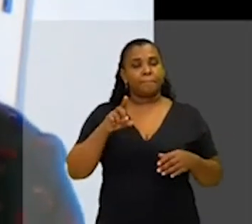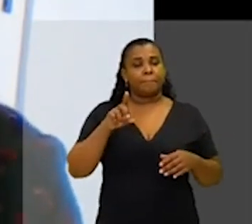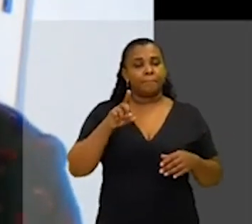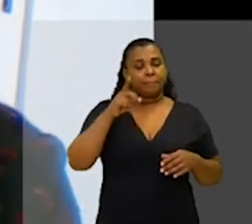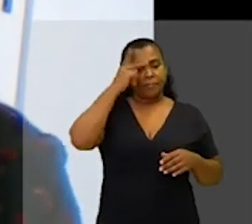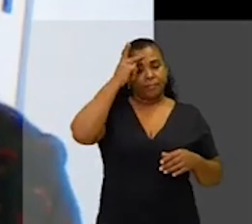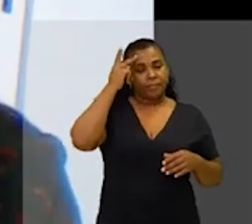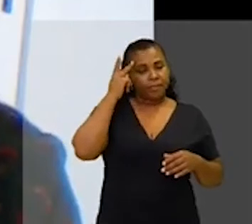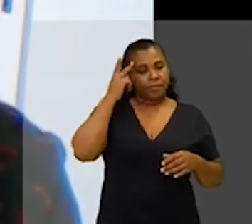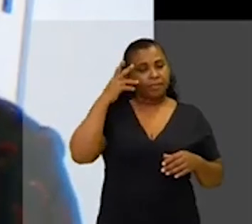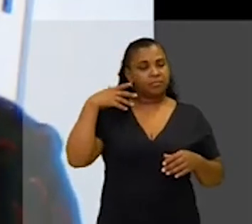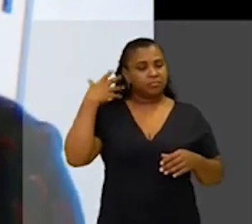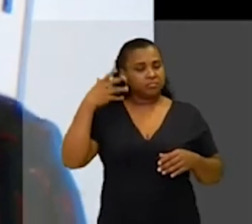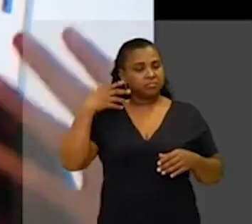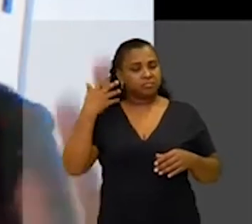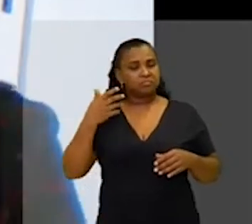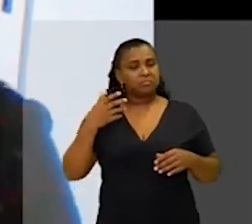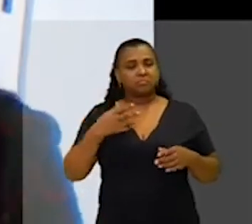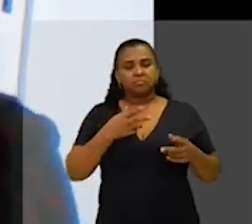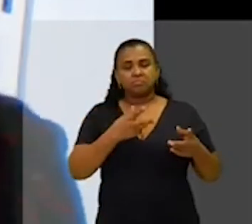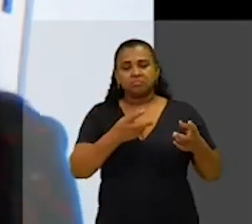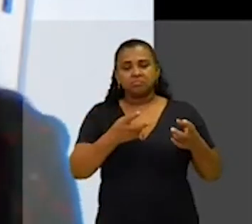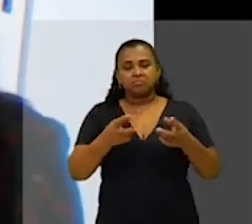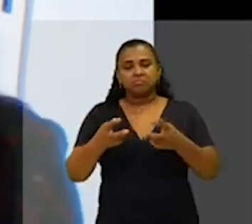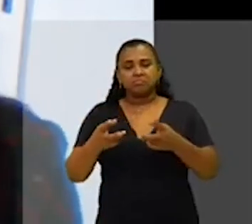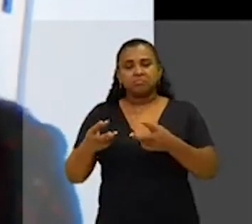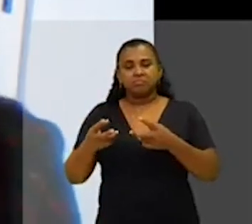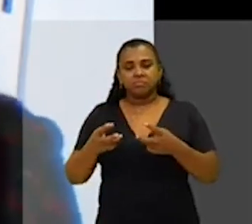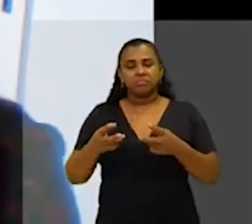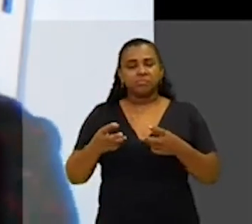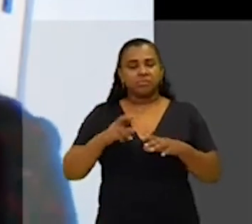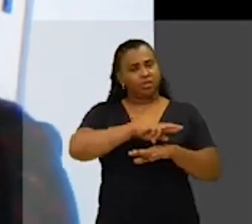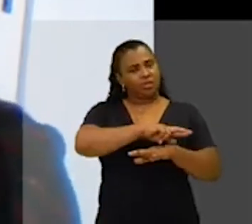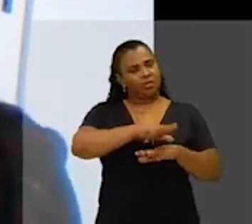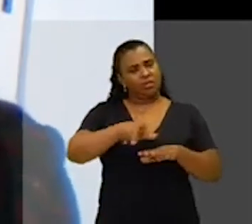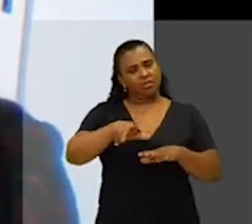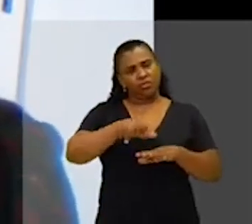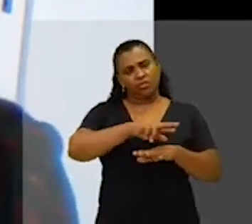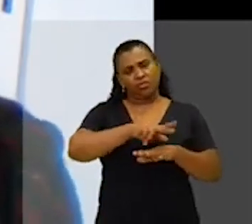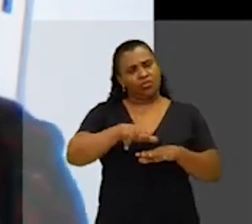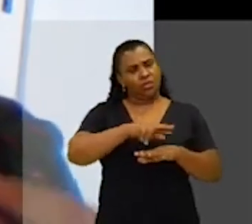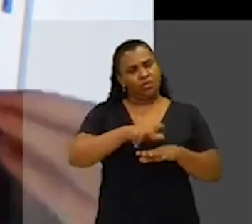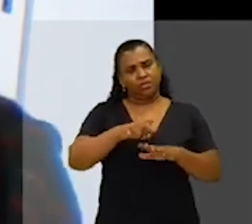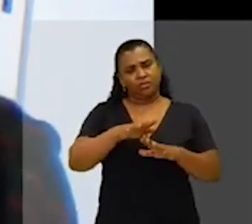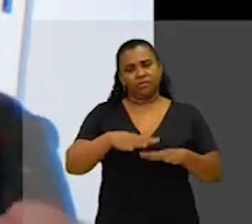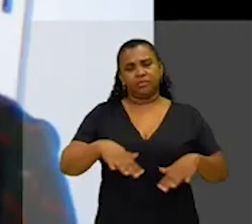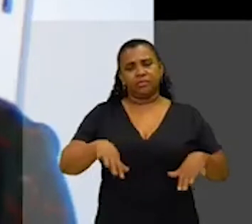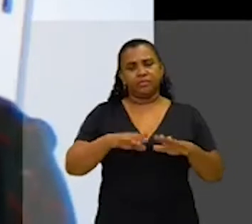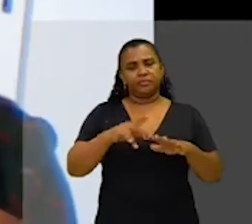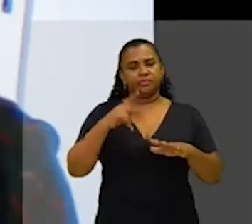consegue perceber essa essa dimensão é uma forma diferente de ocupar aí Felipe se carrega as